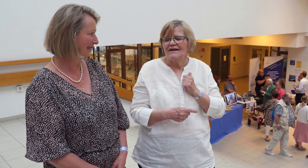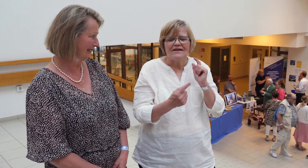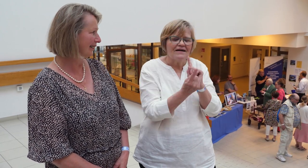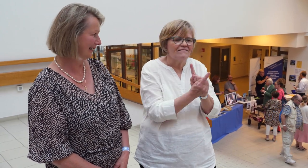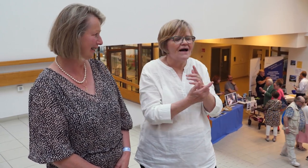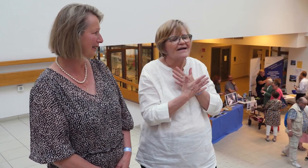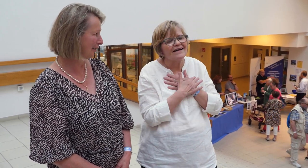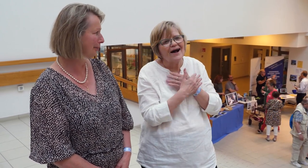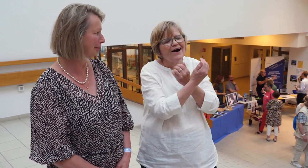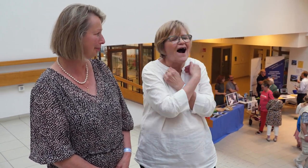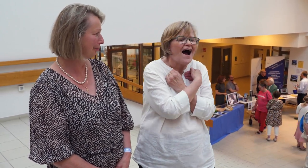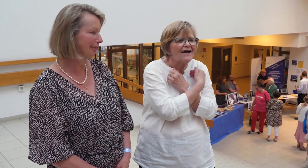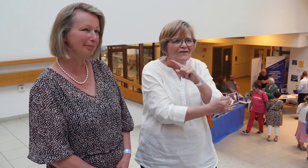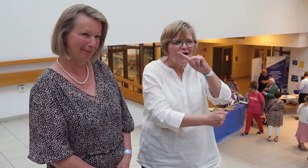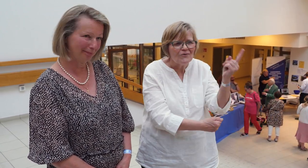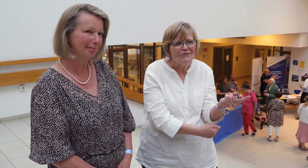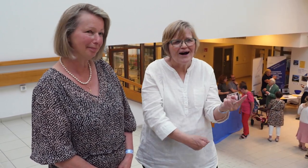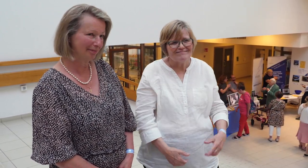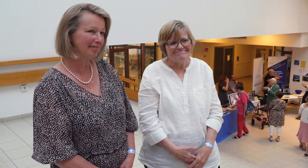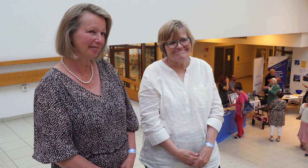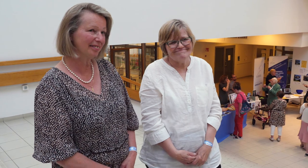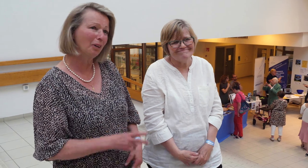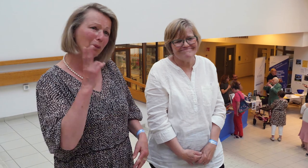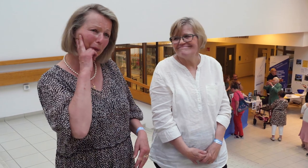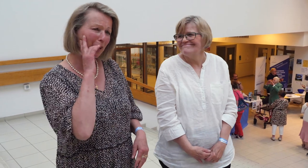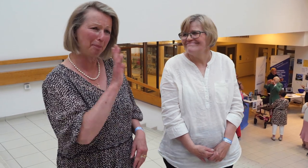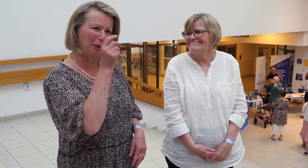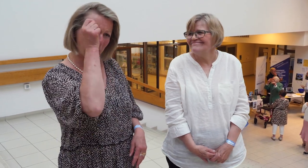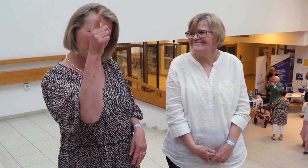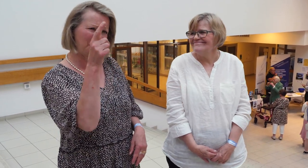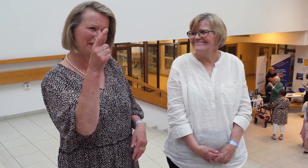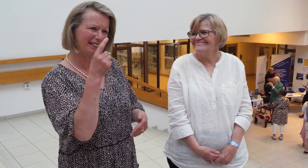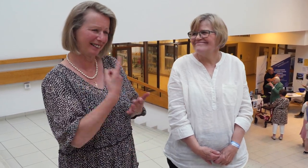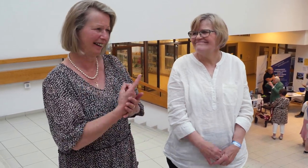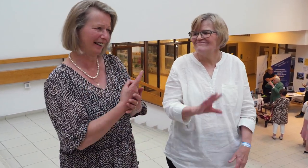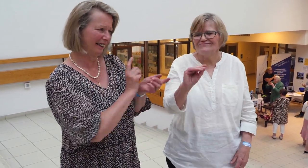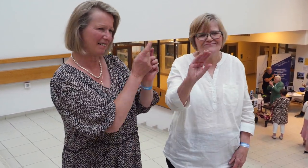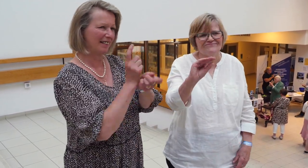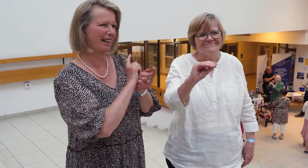ja halasimme pitkään. Se, että pääsemme tapaamaan toisiamme ja halimaan -